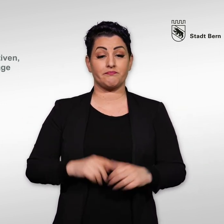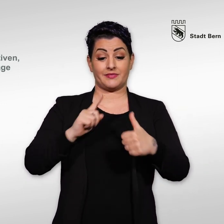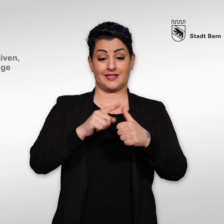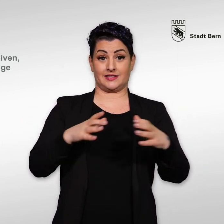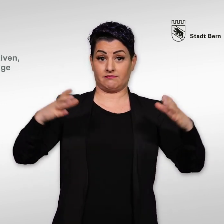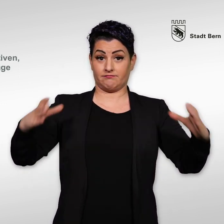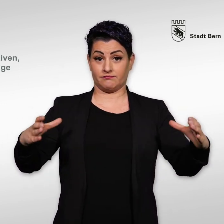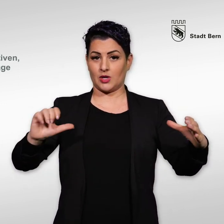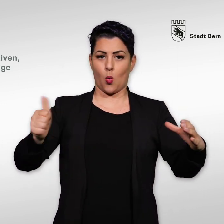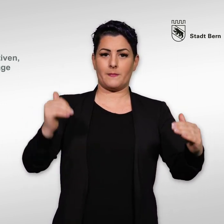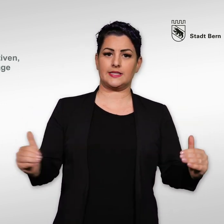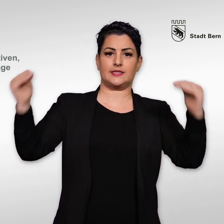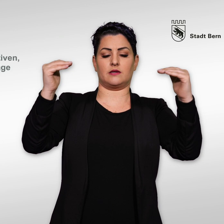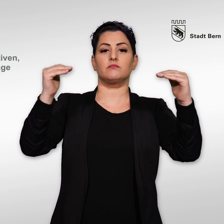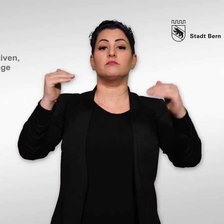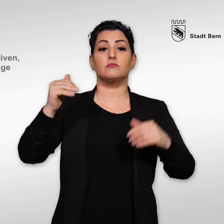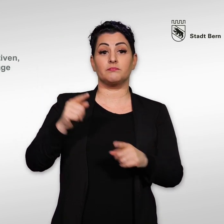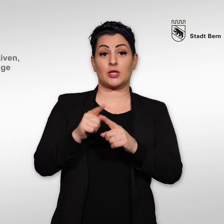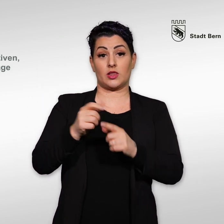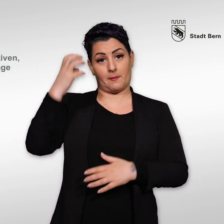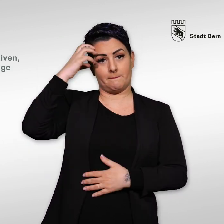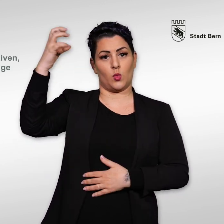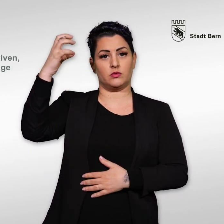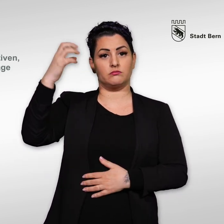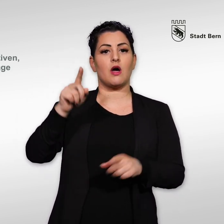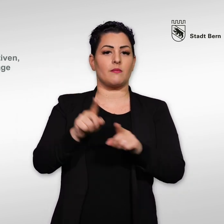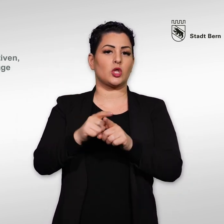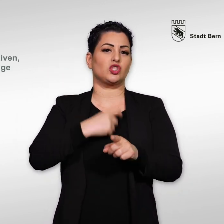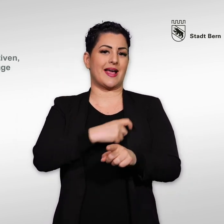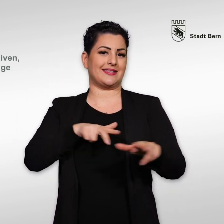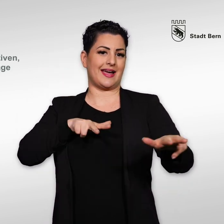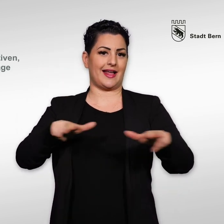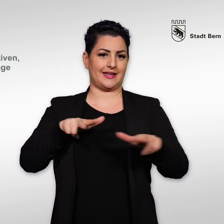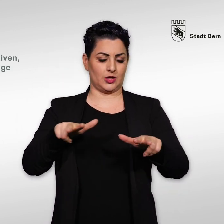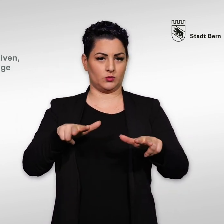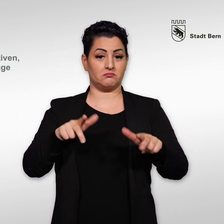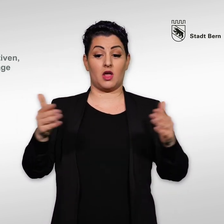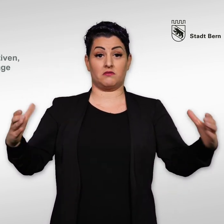Die oberste Einheit ist der Bund, also die Schweizerregierung.